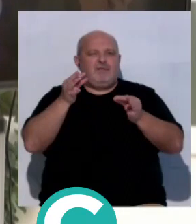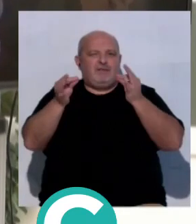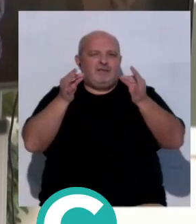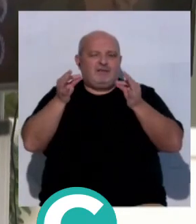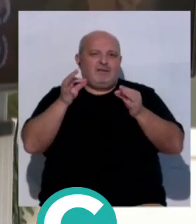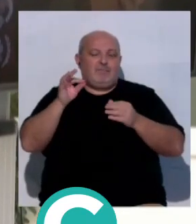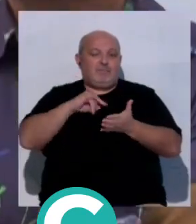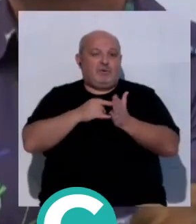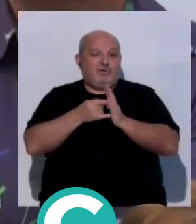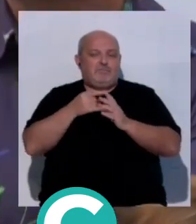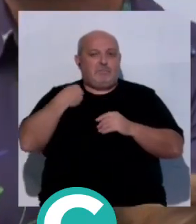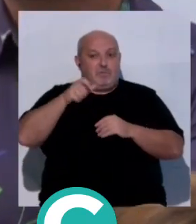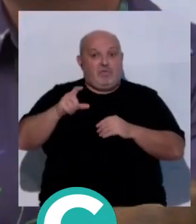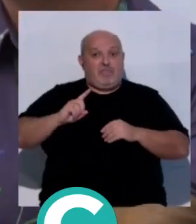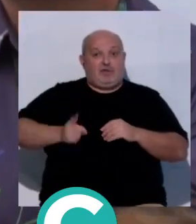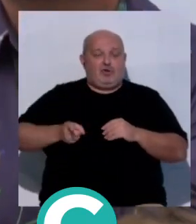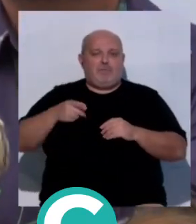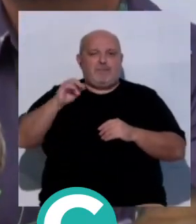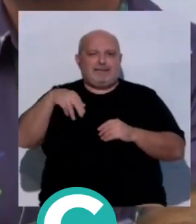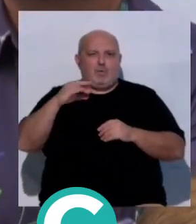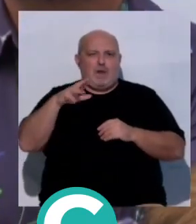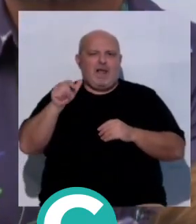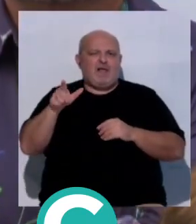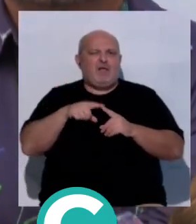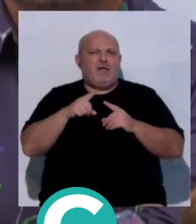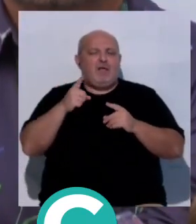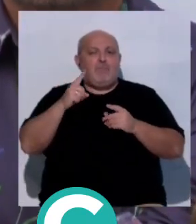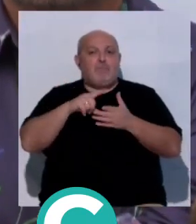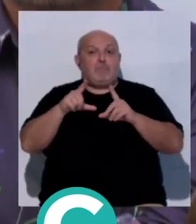este proyecto fue el propio Martín cuenca que insistió en que los grandes protagonistas de